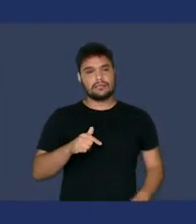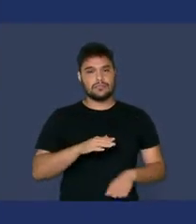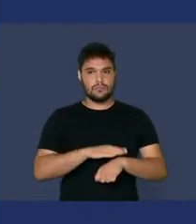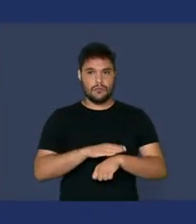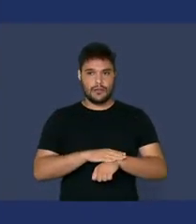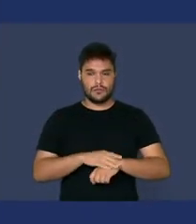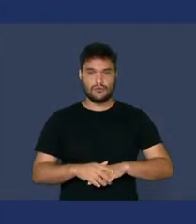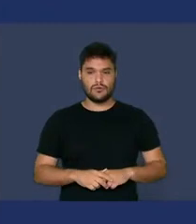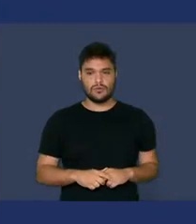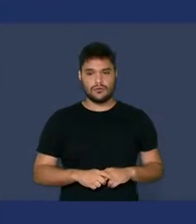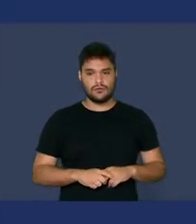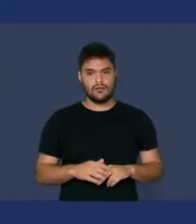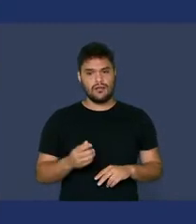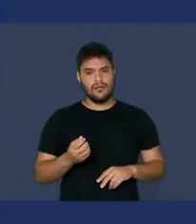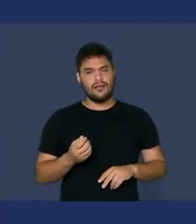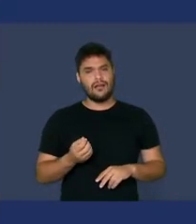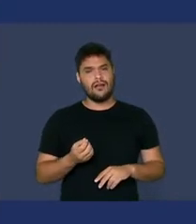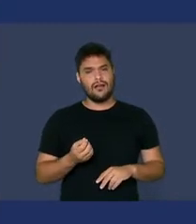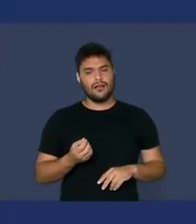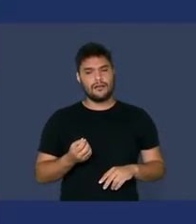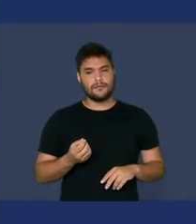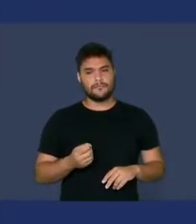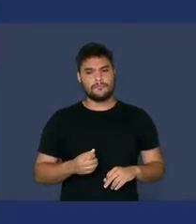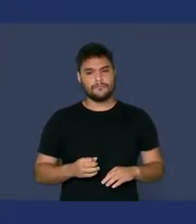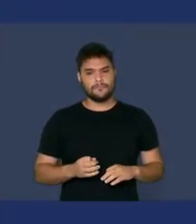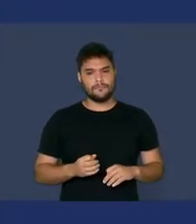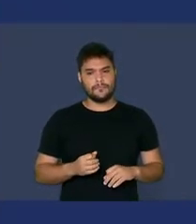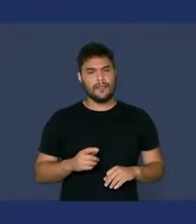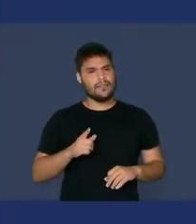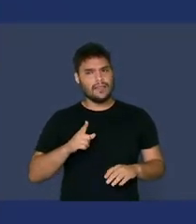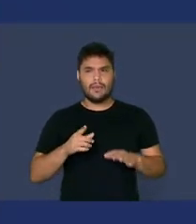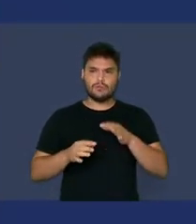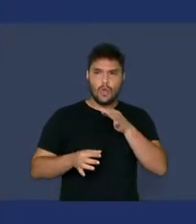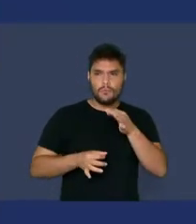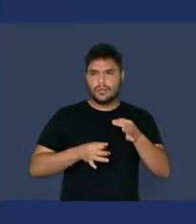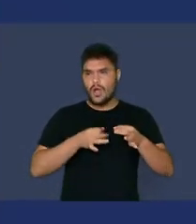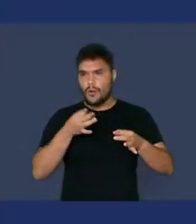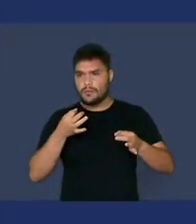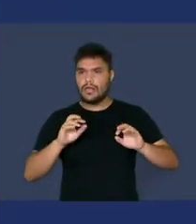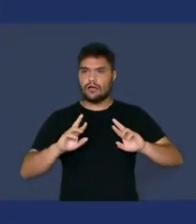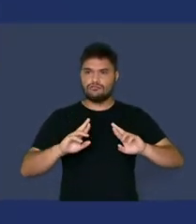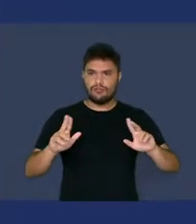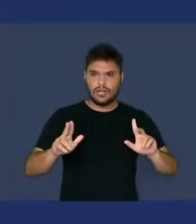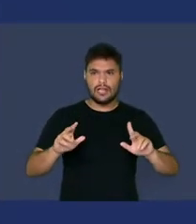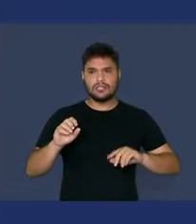VOSSA EXCELÊNCIA ESSES MOMENTOS. MUITAS VEZES EU EU CONCLUO DIZENDO, PRESIDENTE, TEMOS DIVERGÊNCIAS AQUI